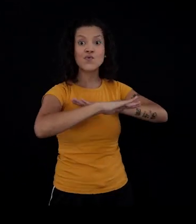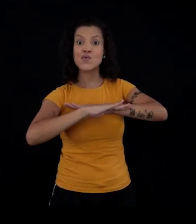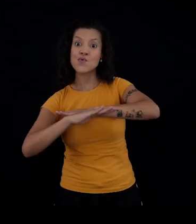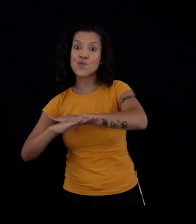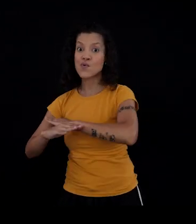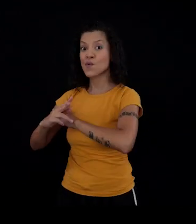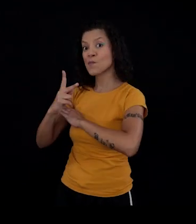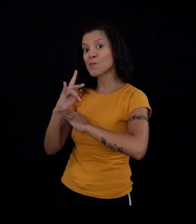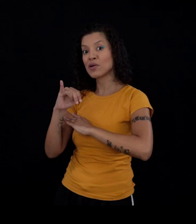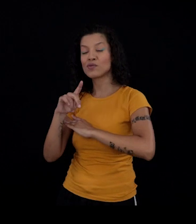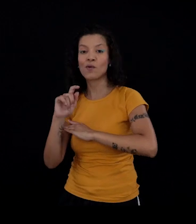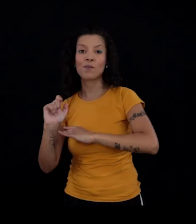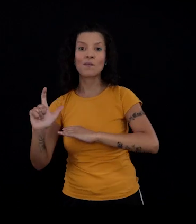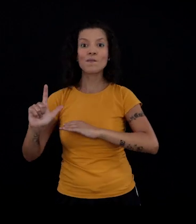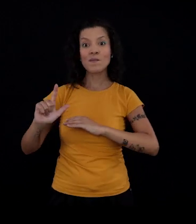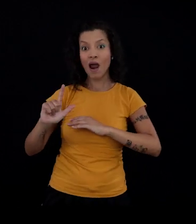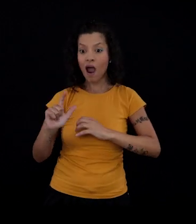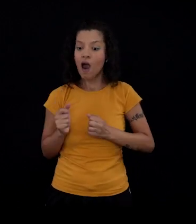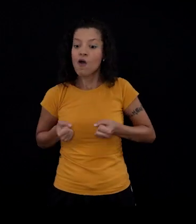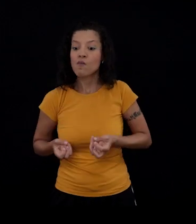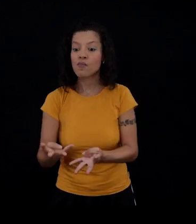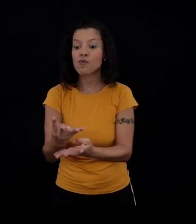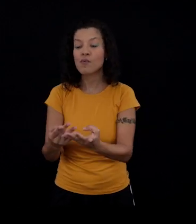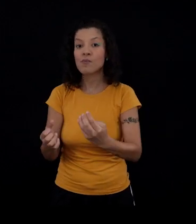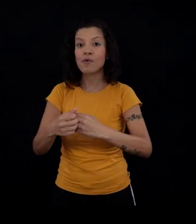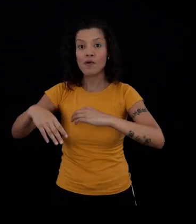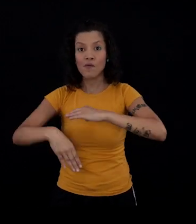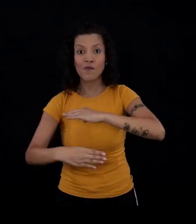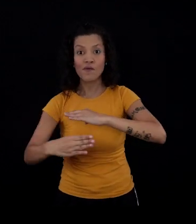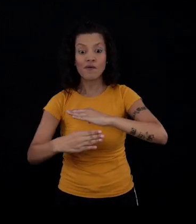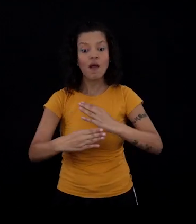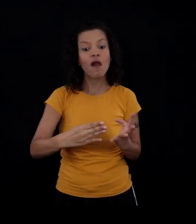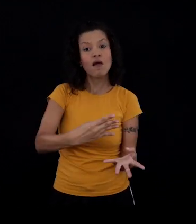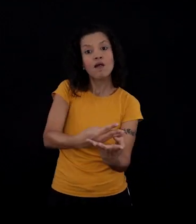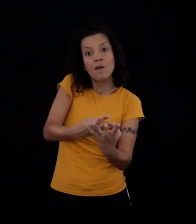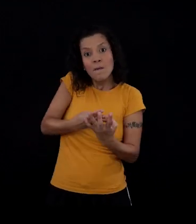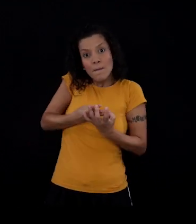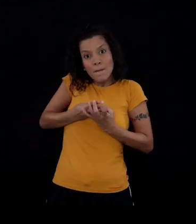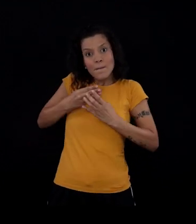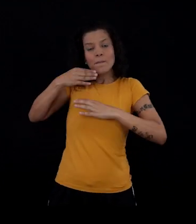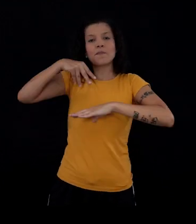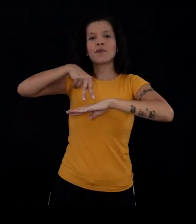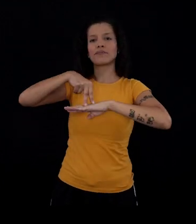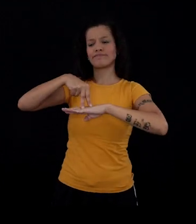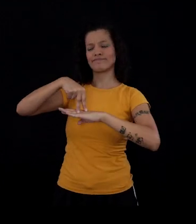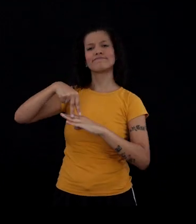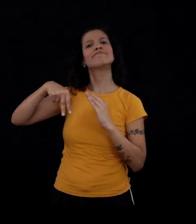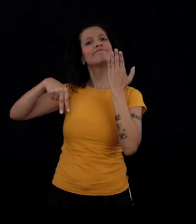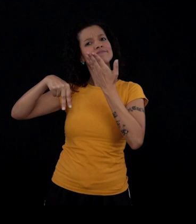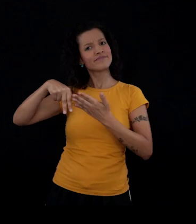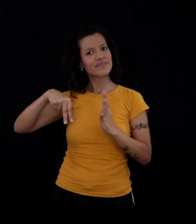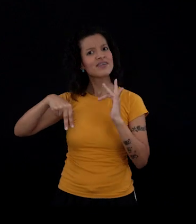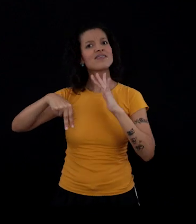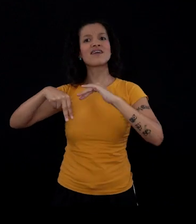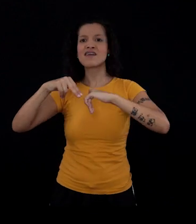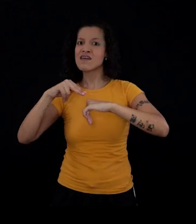Tem boto dentro da rede Fazendo fuá, fuá Mas é boto namorador das águas do Maiauatá